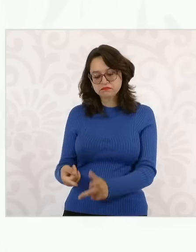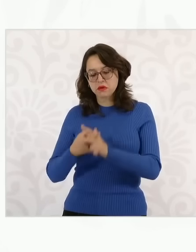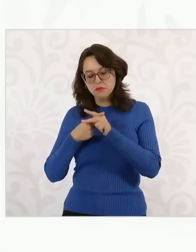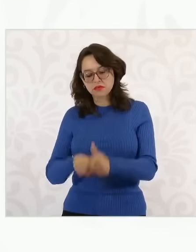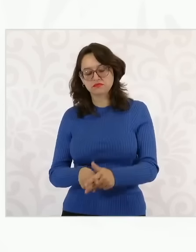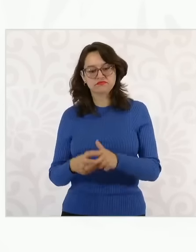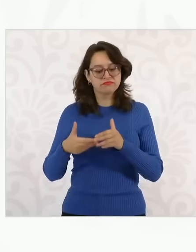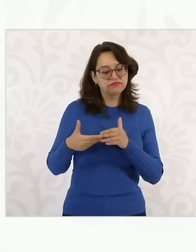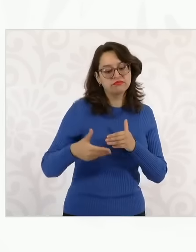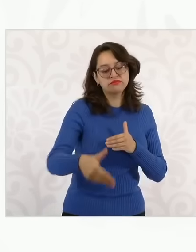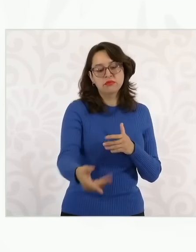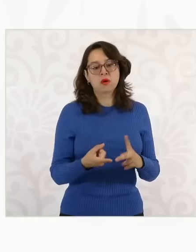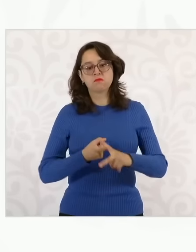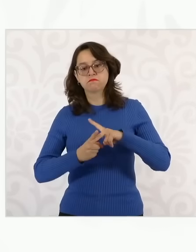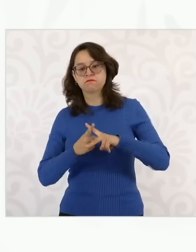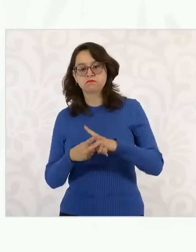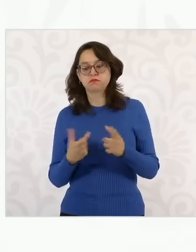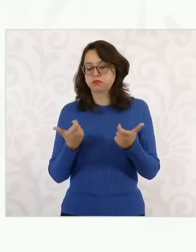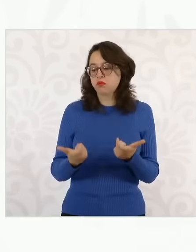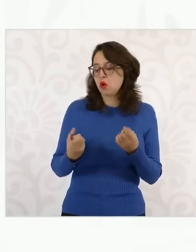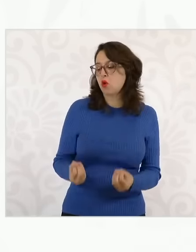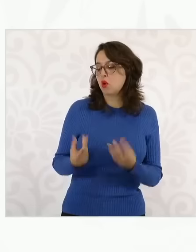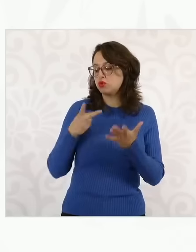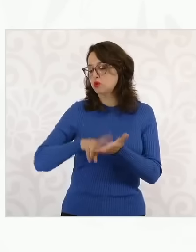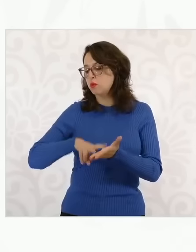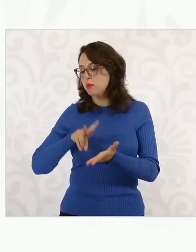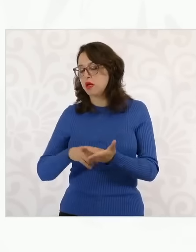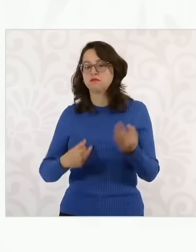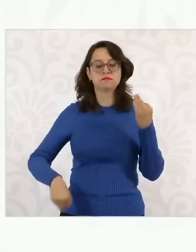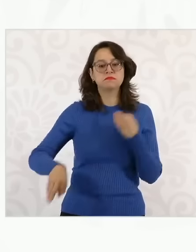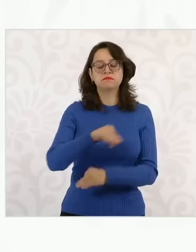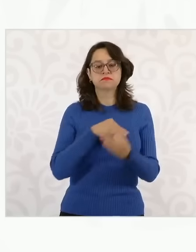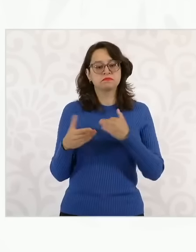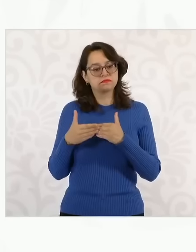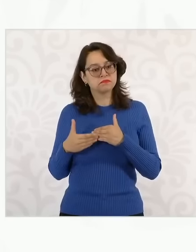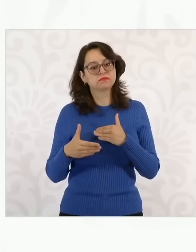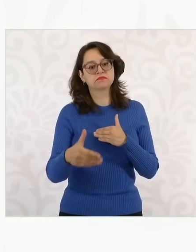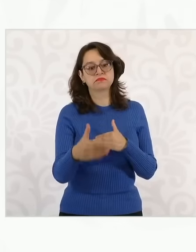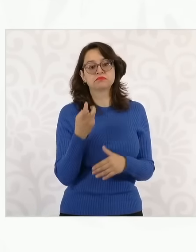de proyecto, de parámetros y plazos de ejecución. Hemos hecho ya ingeniería básica en coordinación